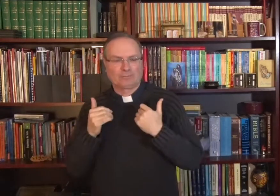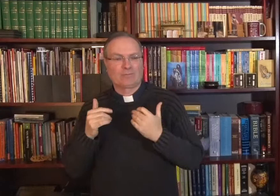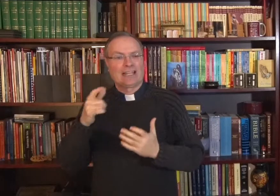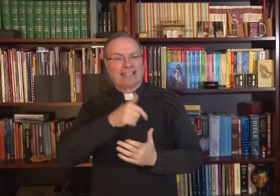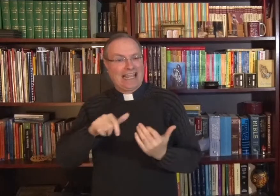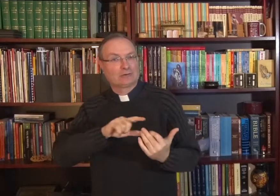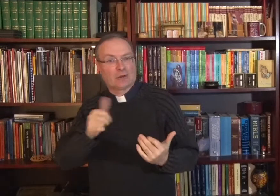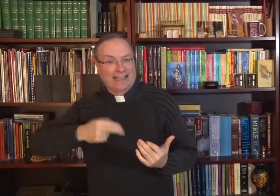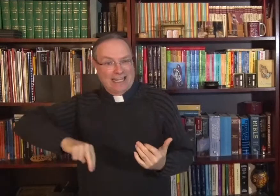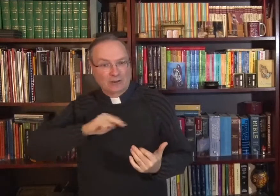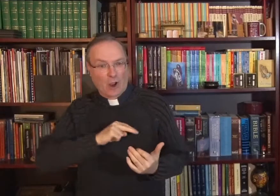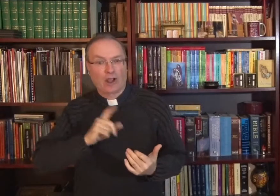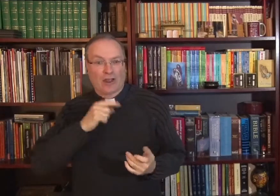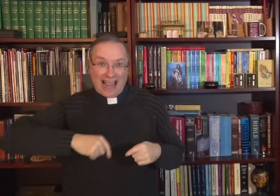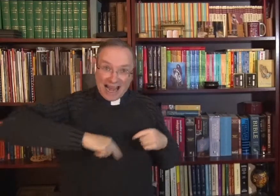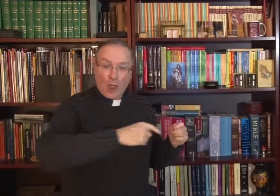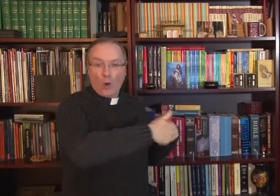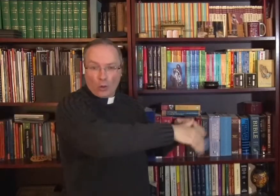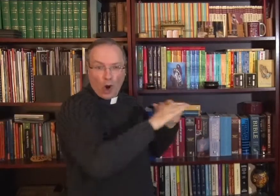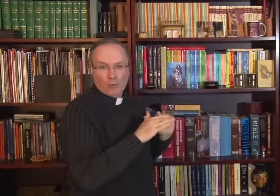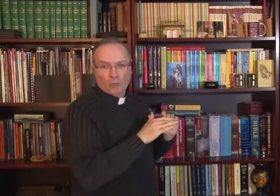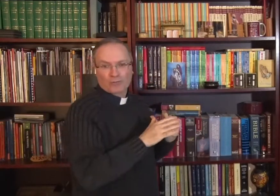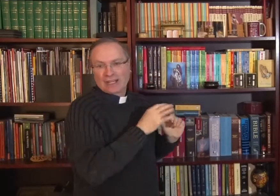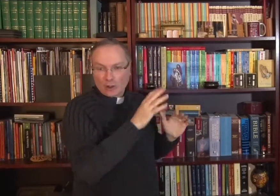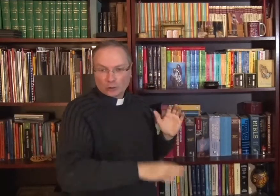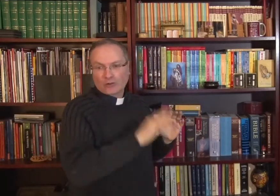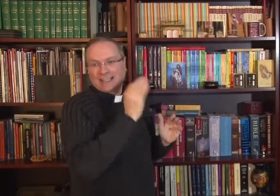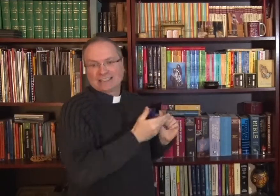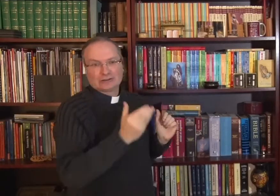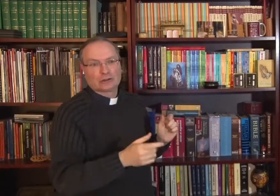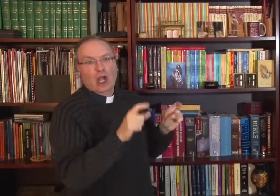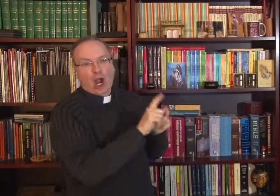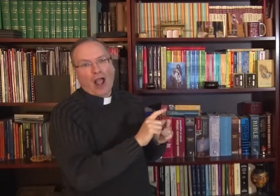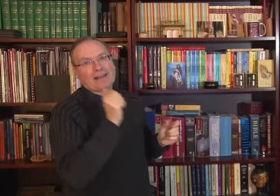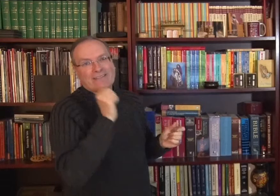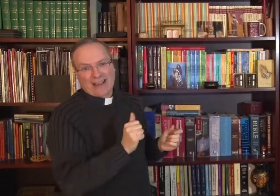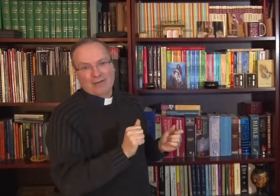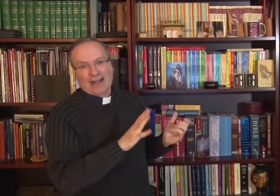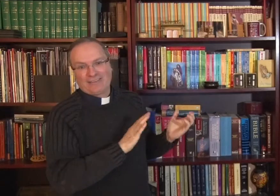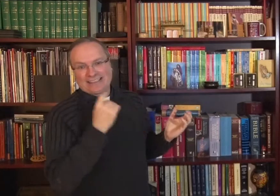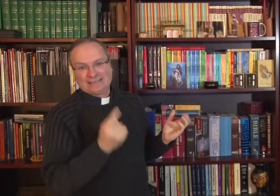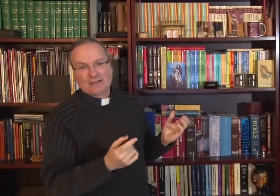Quelques-uns des nôtres sont allés au tombeau et ils ont trouvé les choses comme les femmes l’avaient dit,